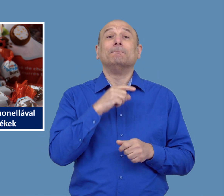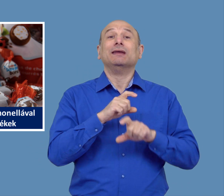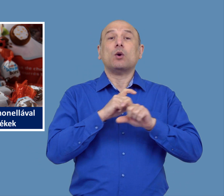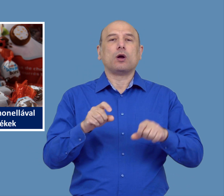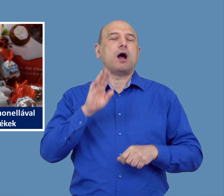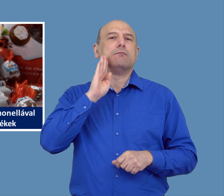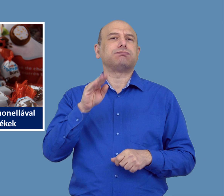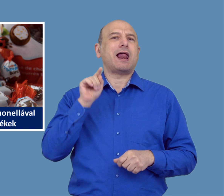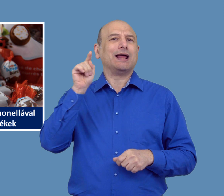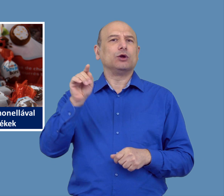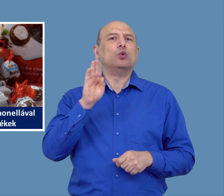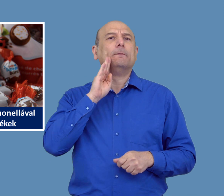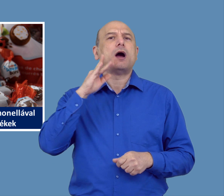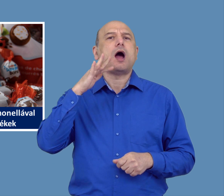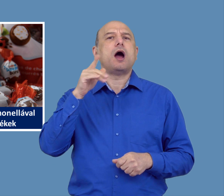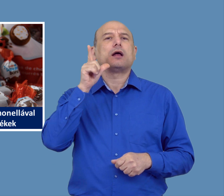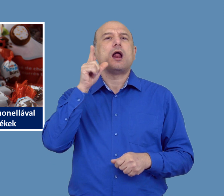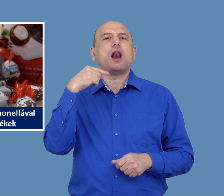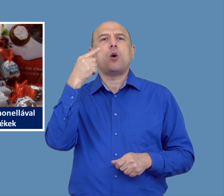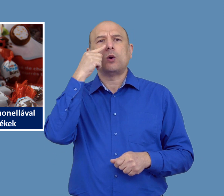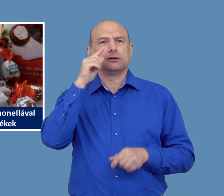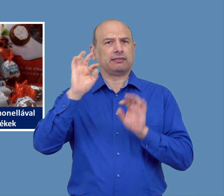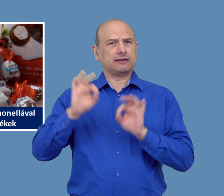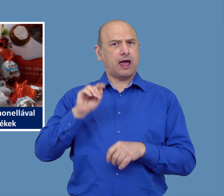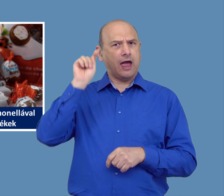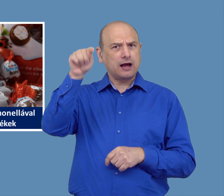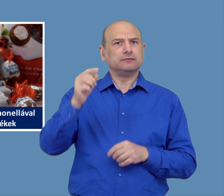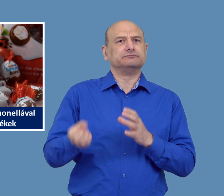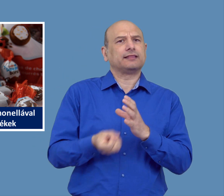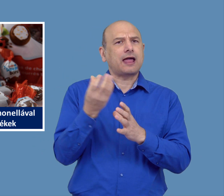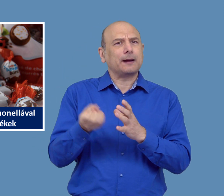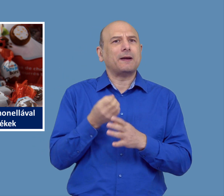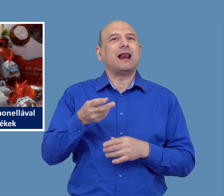amelyekről bebizonyosodott, hogy a belgiumi Arlon üzemében készült,